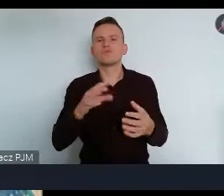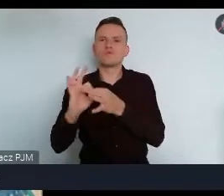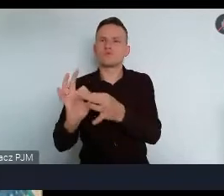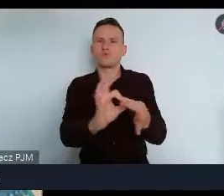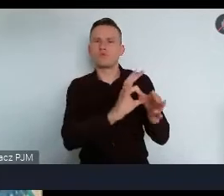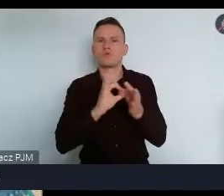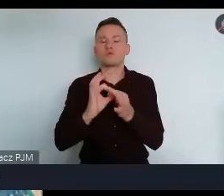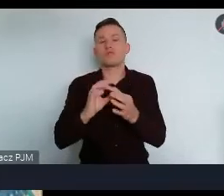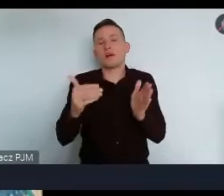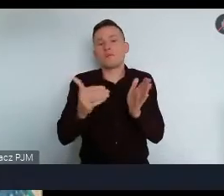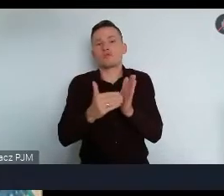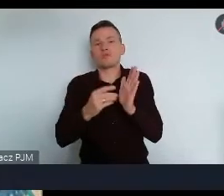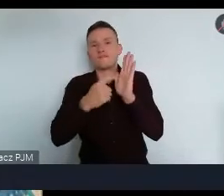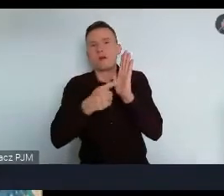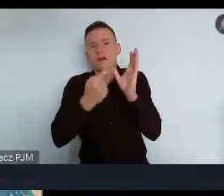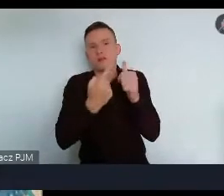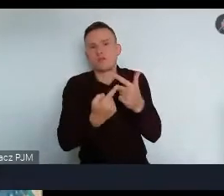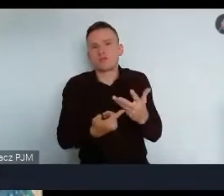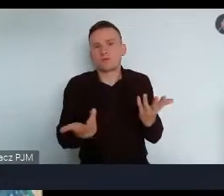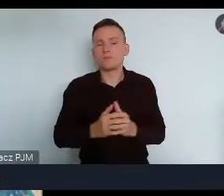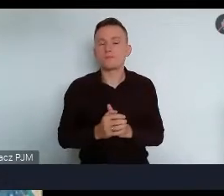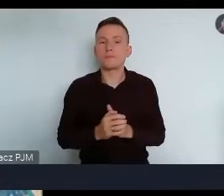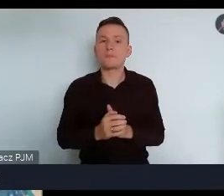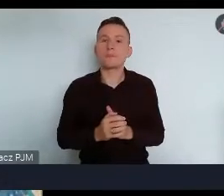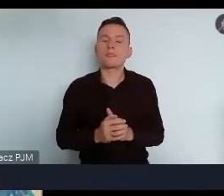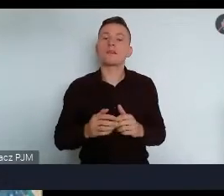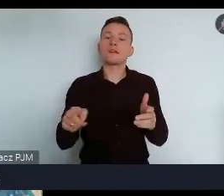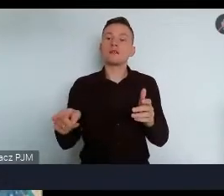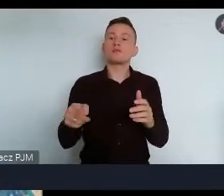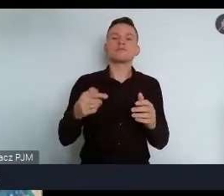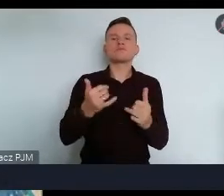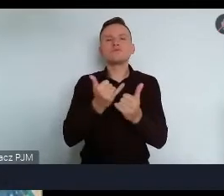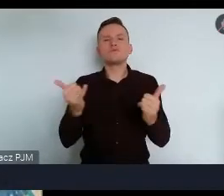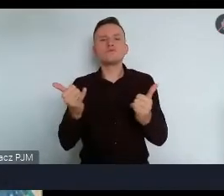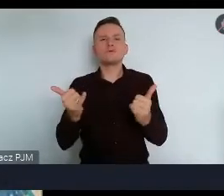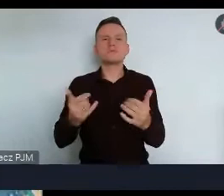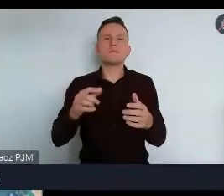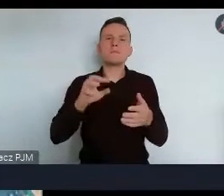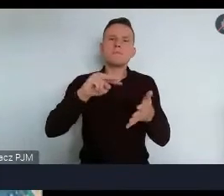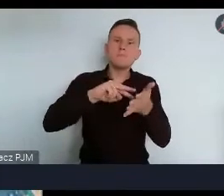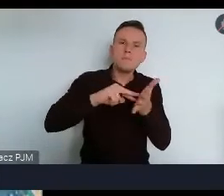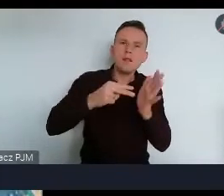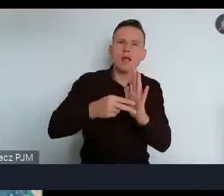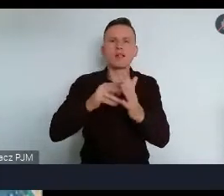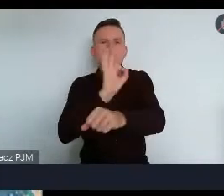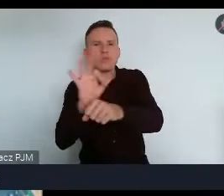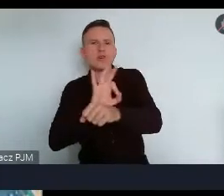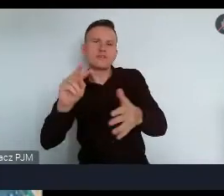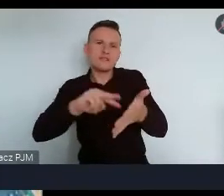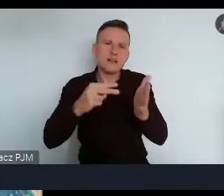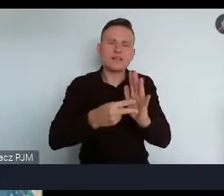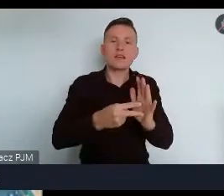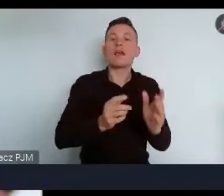Umożliwia dobrą ocenę nowych projektów lub strategii, na przykład poprzez uwzględnienie Celów Zrównoważonego Rozwoju.